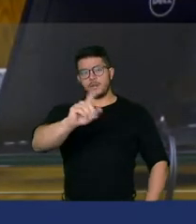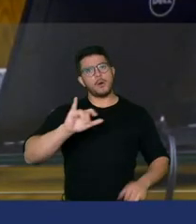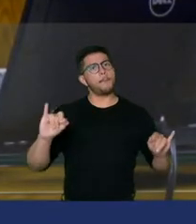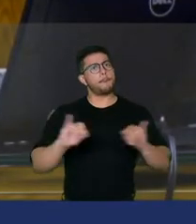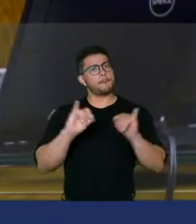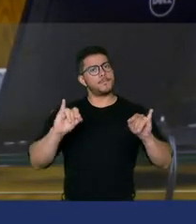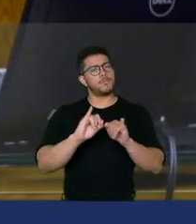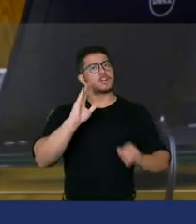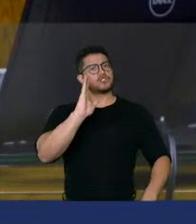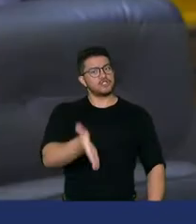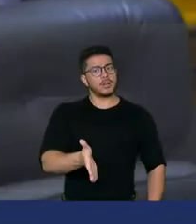FALOU BOBAGEM BOBAGEM... EU NÃO VOU ESCUTAR, PRESIDENTE!